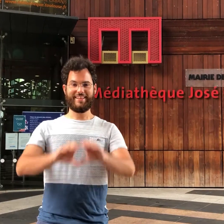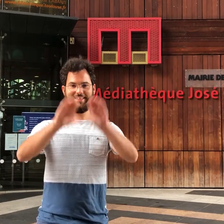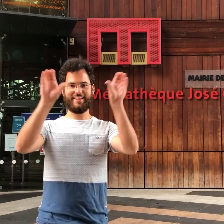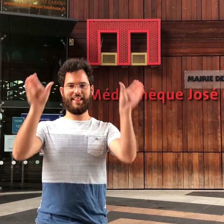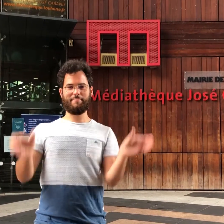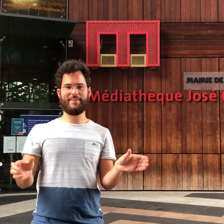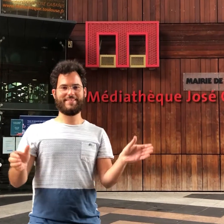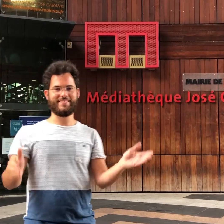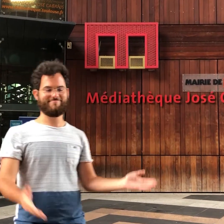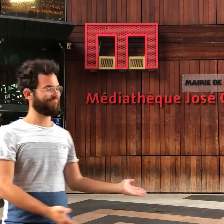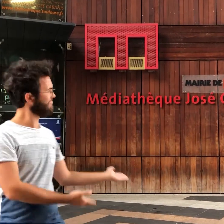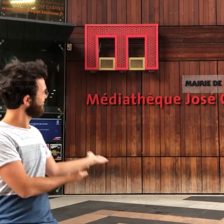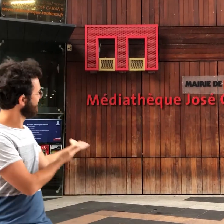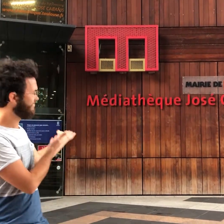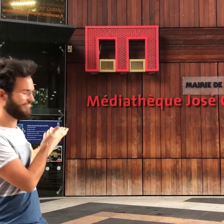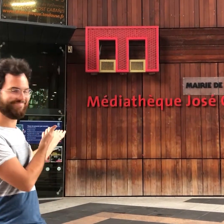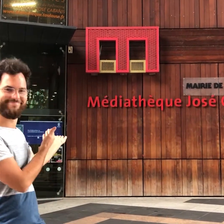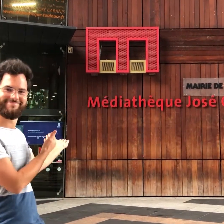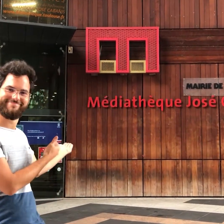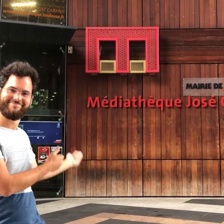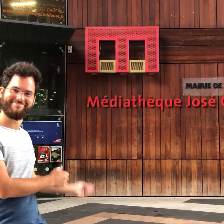Voici le signe de la médiathèque José Cabanis !